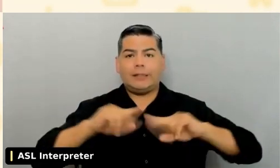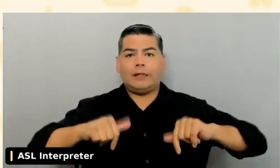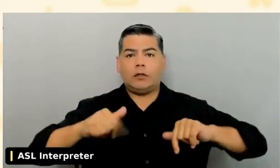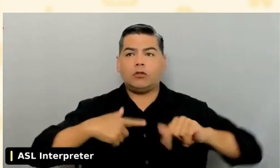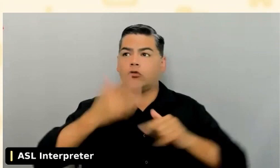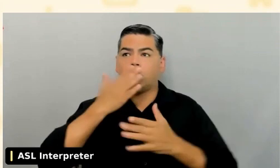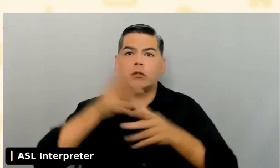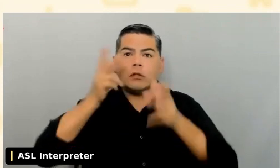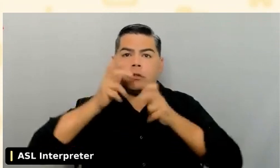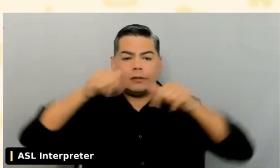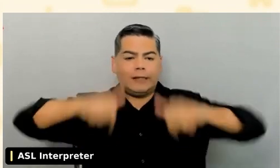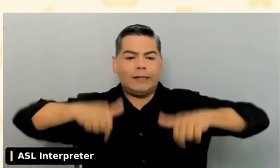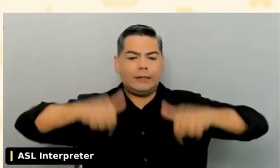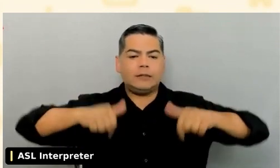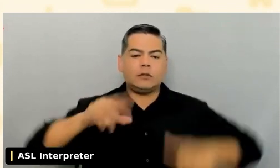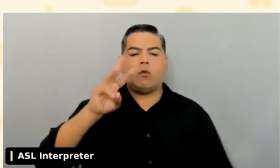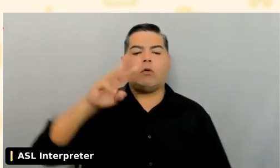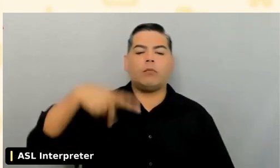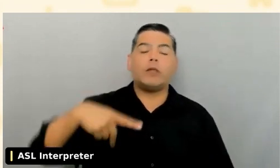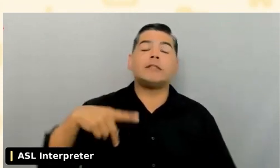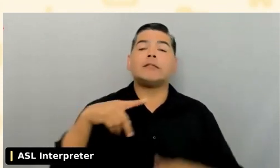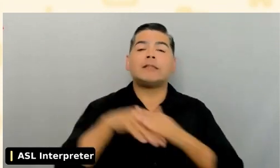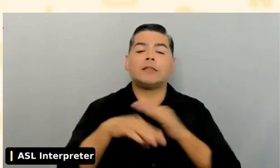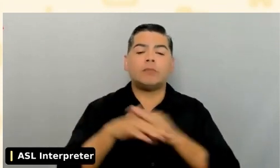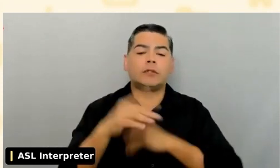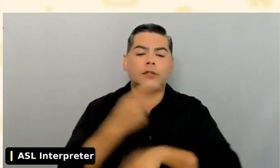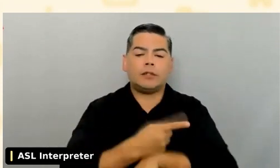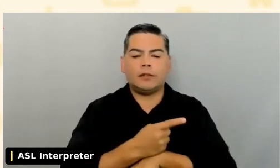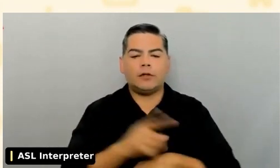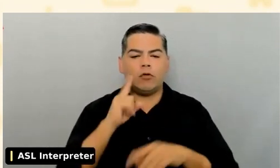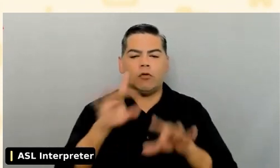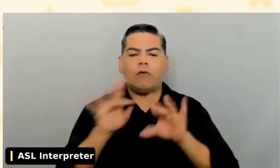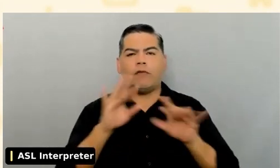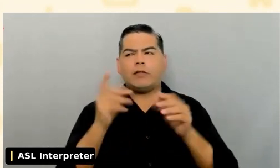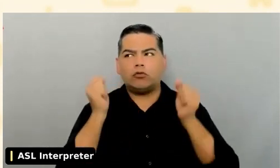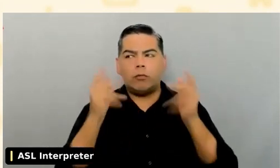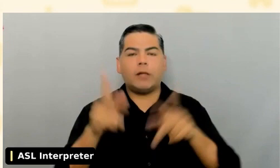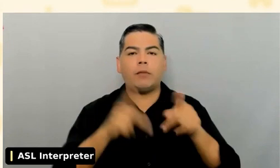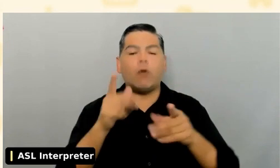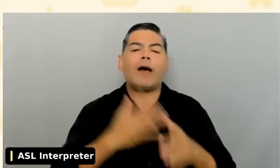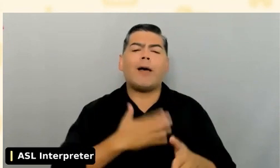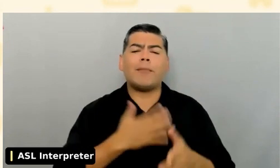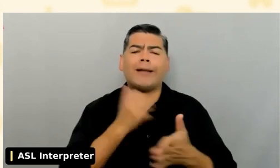Únete al Día de Accesibilidad de WordPress en Slack. Encontrarás toneladas de personas dispuestas a ayudarte a encontrar los complementos adecuados